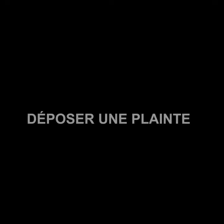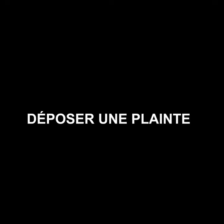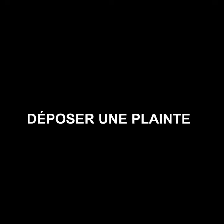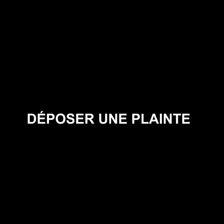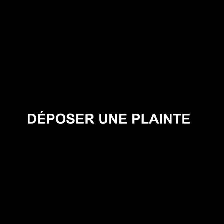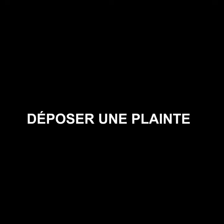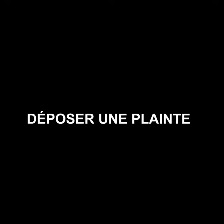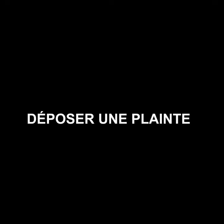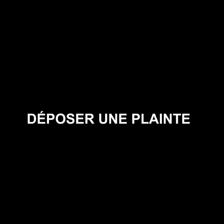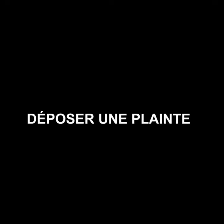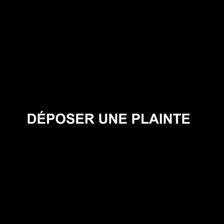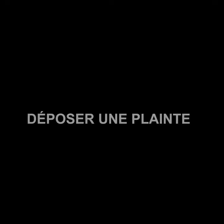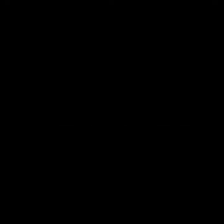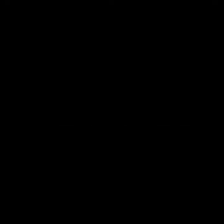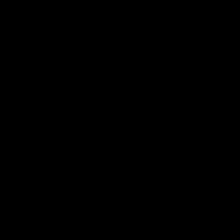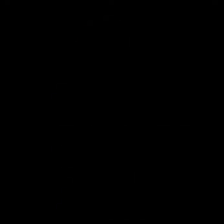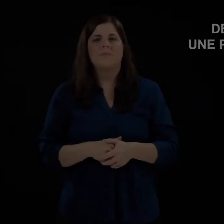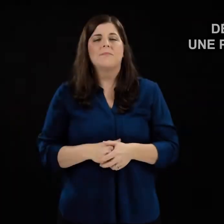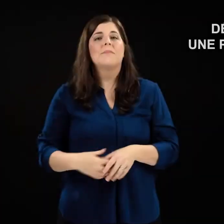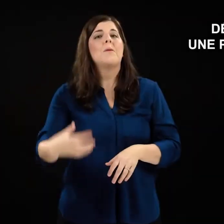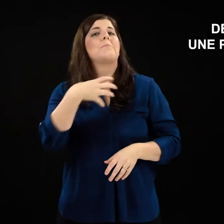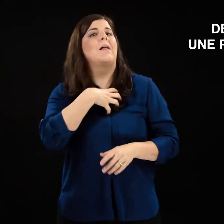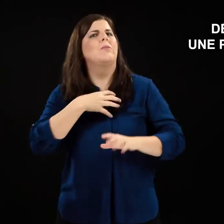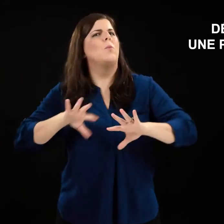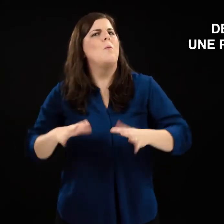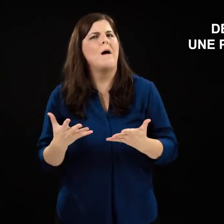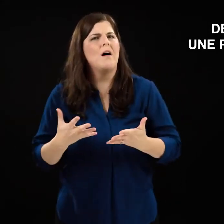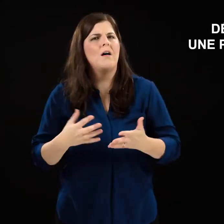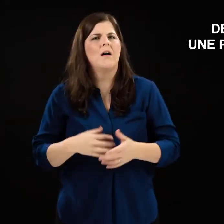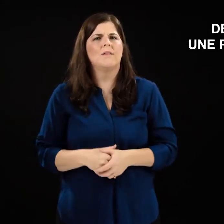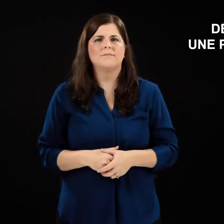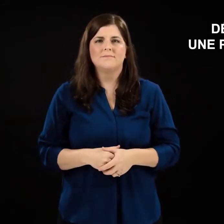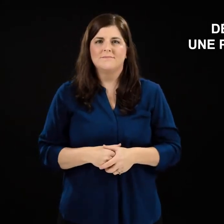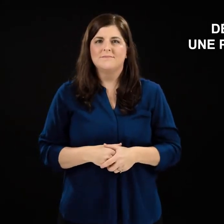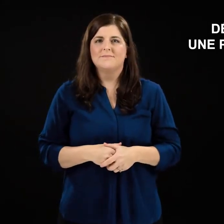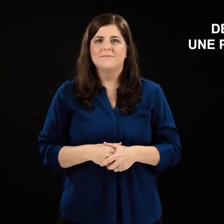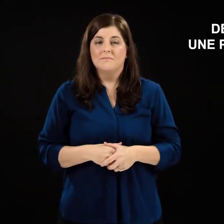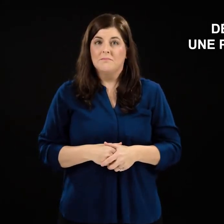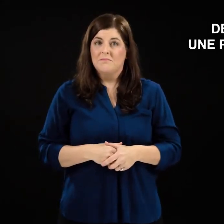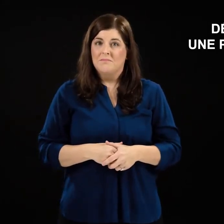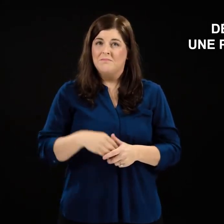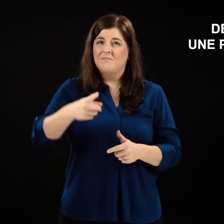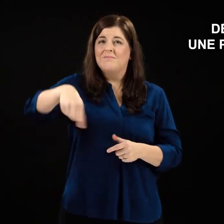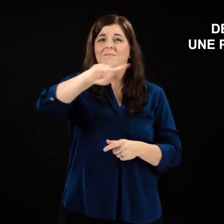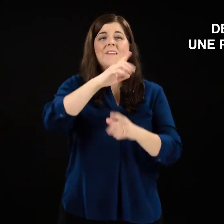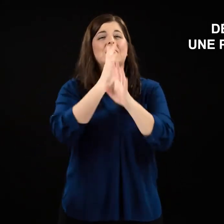DÉPOSER UNE PLAINTE Pour résoudre un problème, les consommateurs canadiens de services sans fil